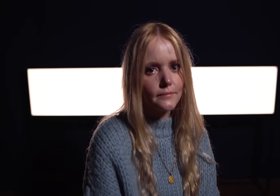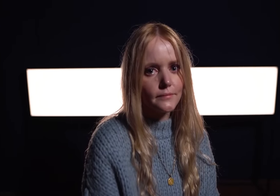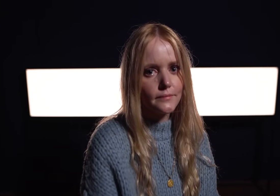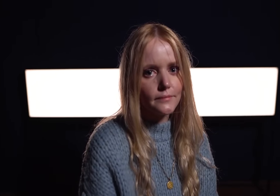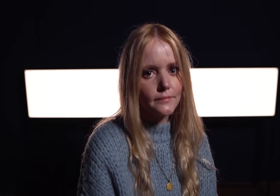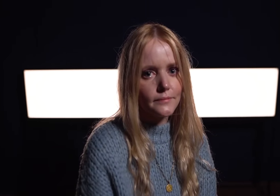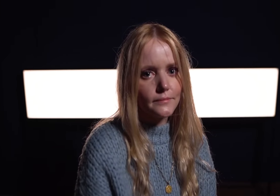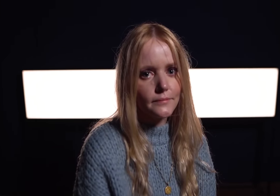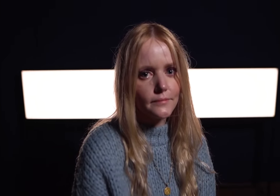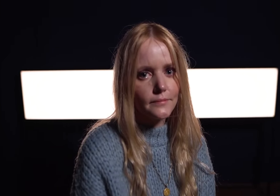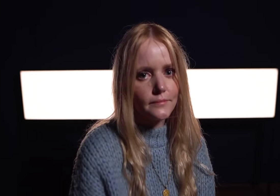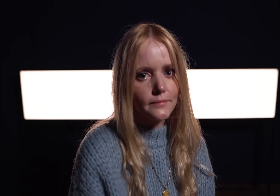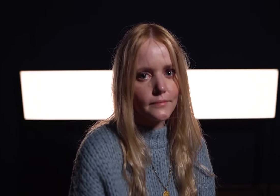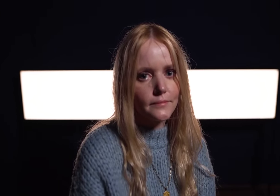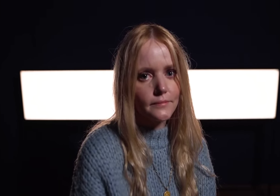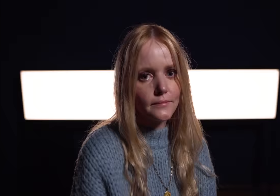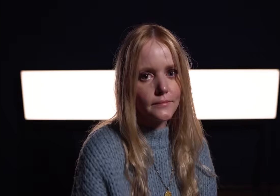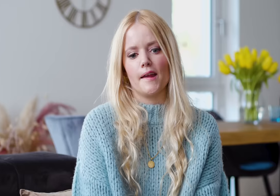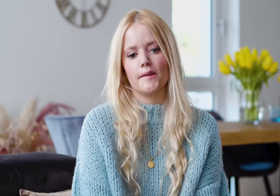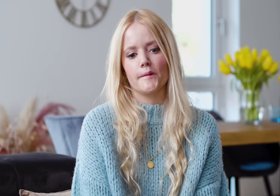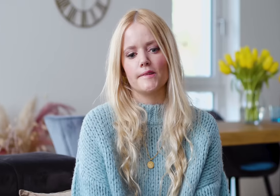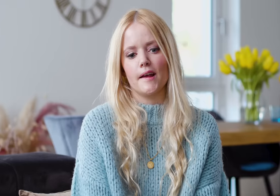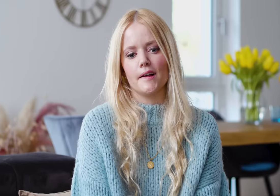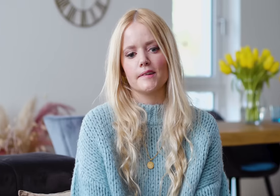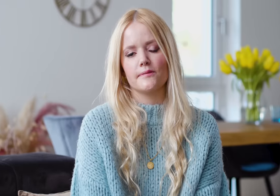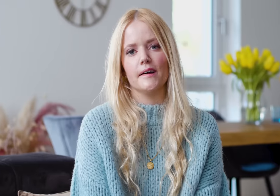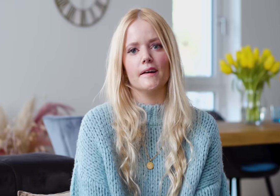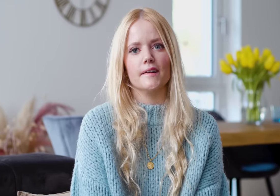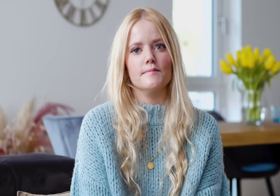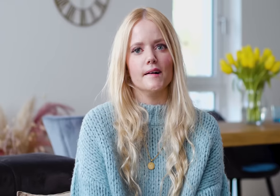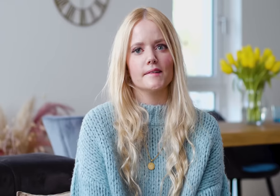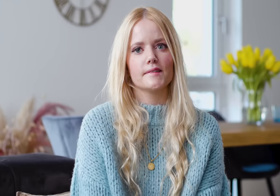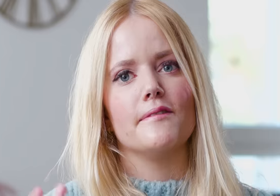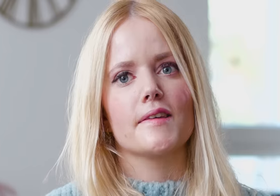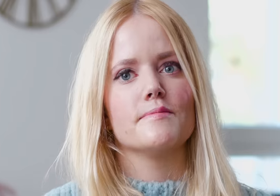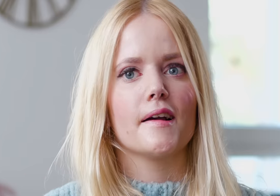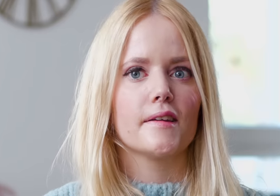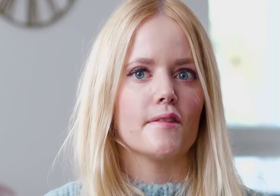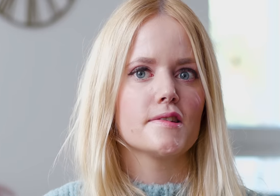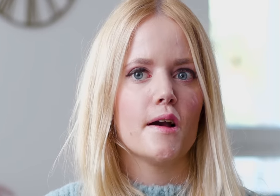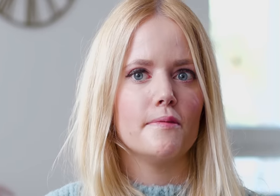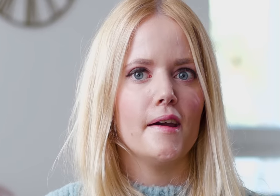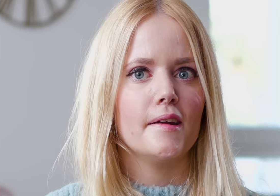das ist kein schönes Gefühl. Meine größte Angst war damals, was mach ich, wenn ich taub werde?